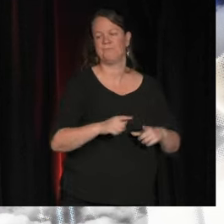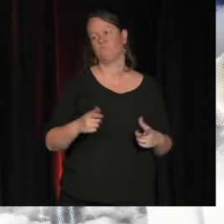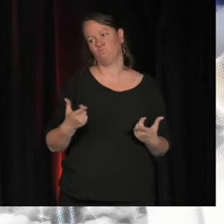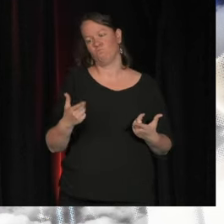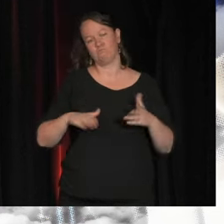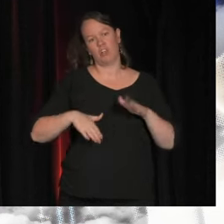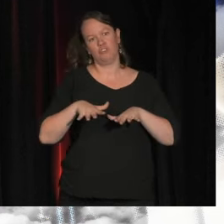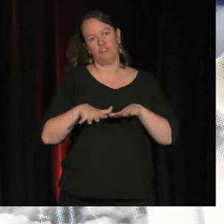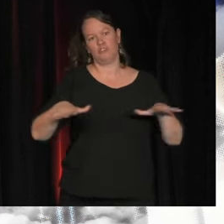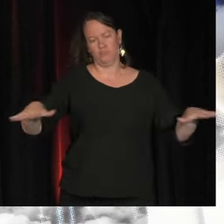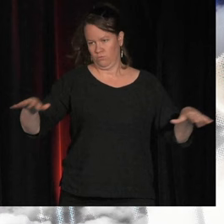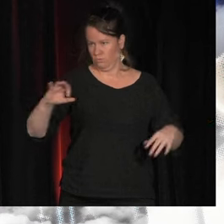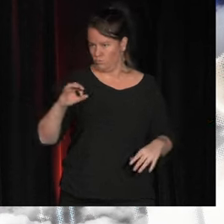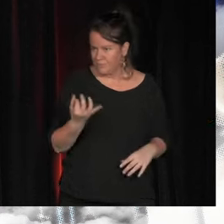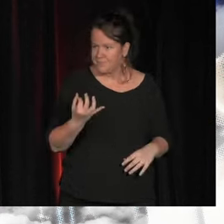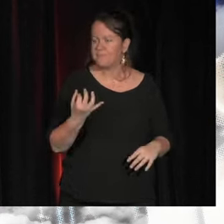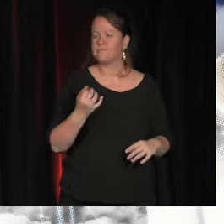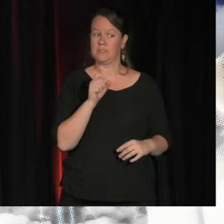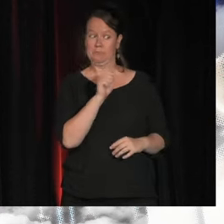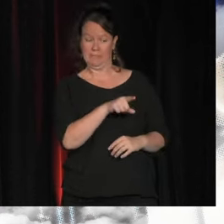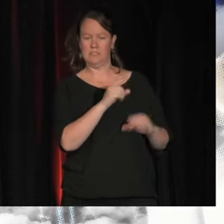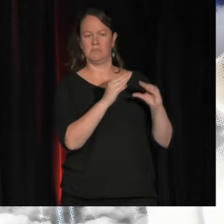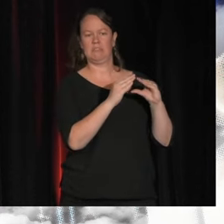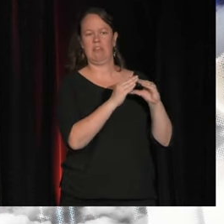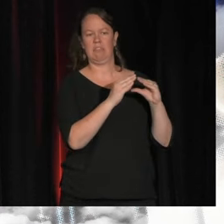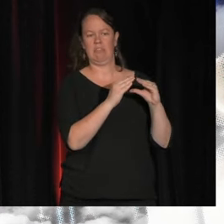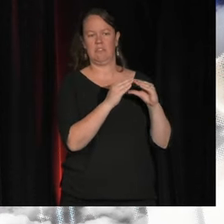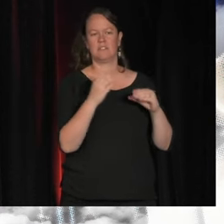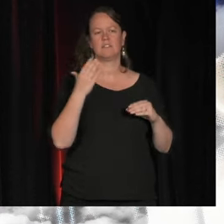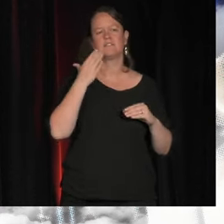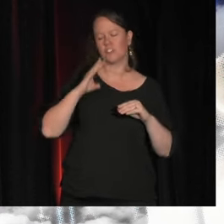En tout cas, à ce moment-là, ils sont un petit peu… On va dire, il y a cette histoire des trois boîtes à acheter, qui fait grincer des dents.